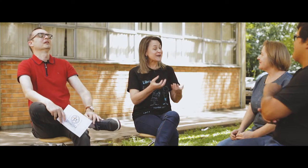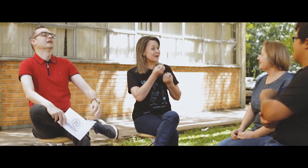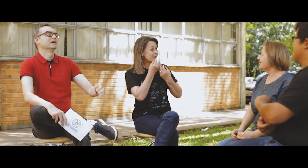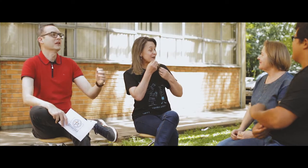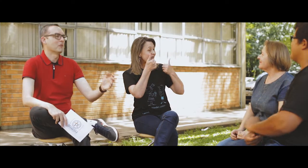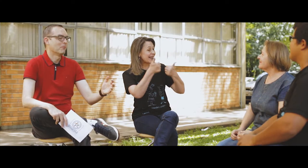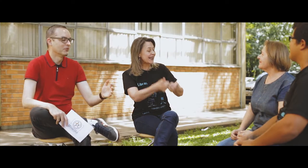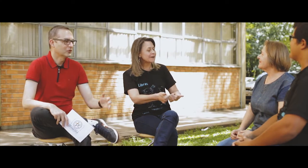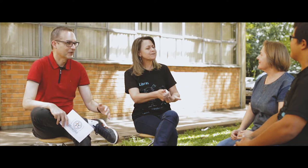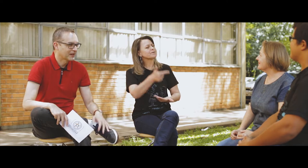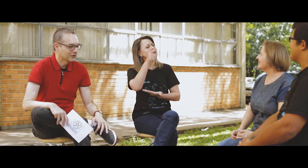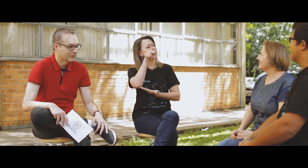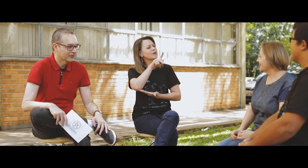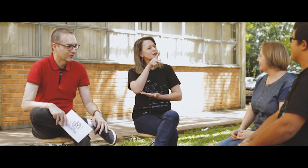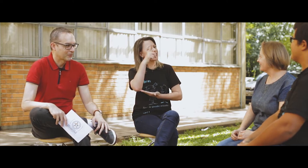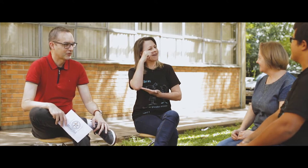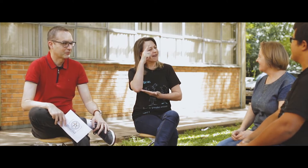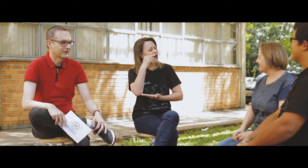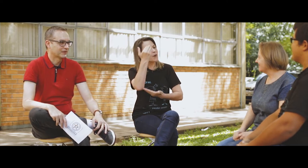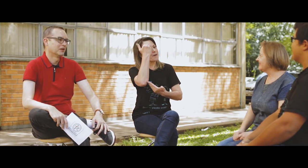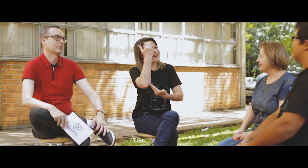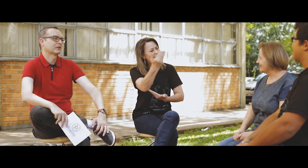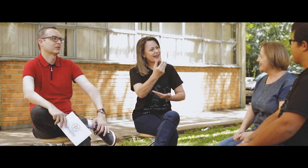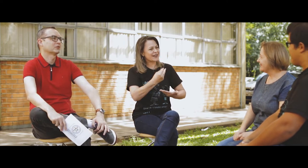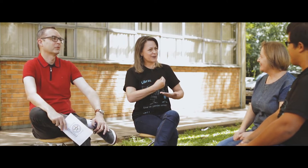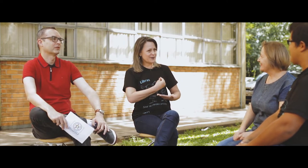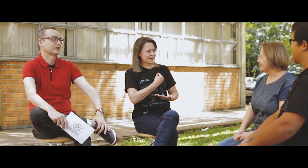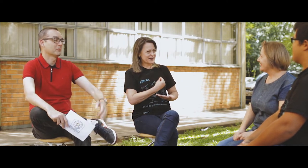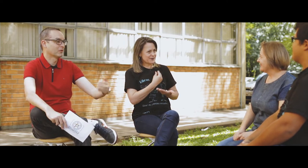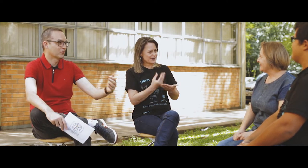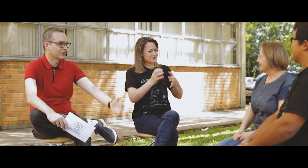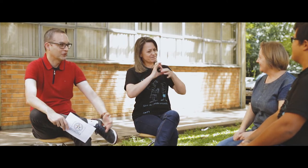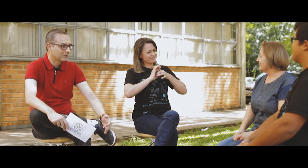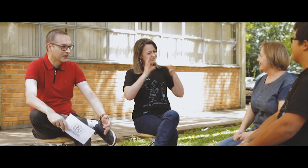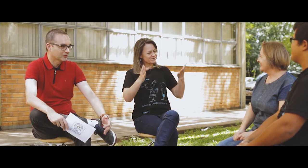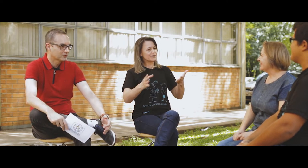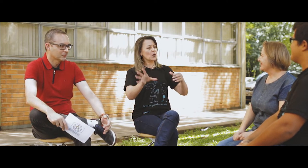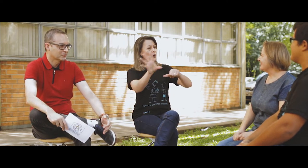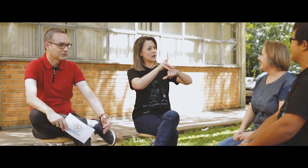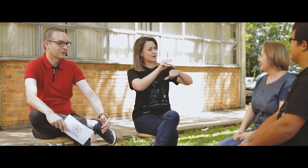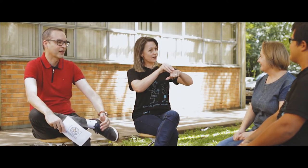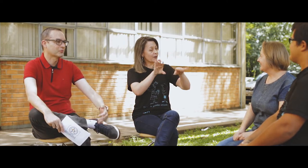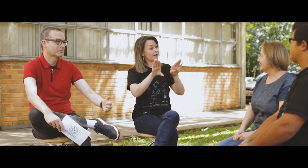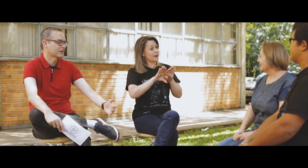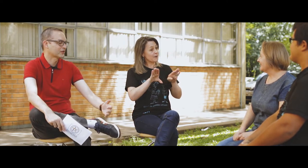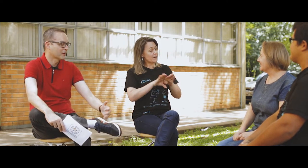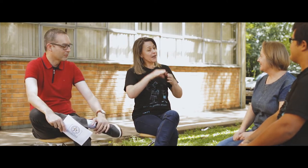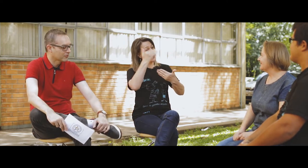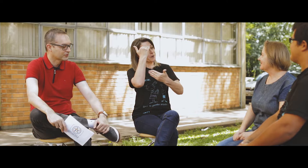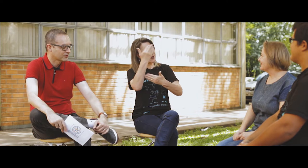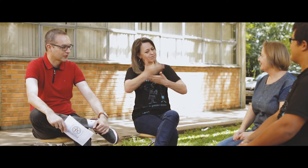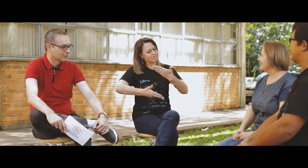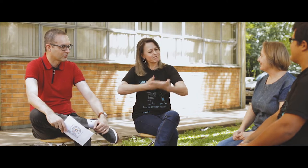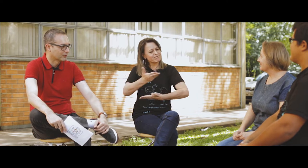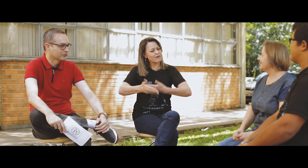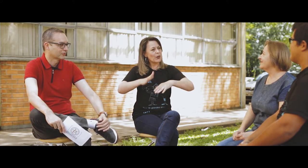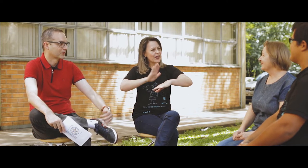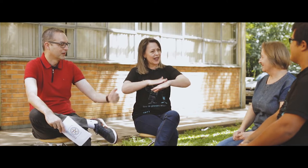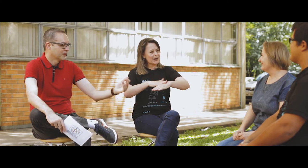Eliel, muito obrigado pela sua participação, pela sua disposição, pelo conhecimento obrigado por compartilhar um pouco do seu tempo conosco.